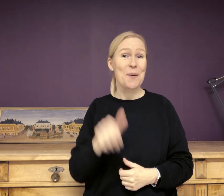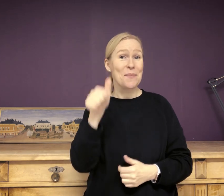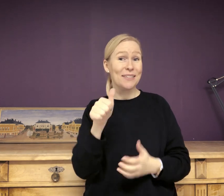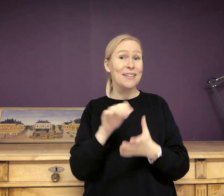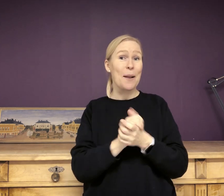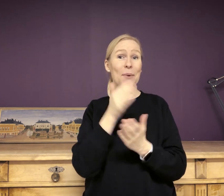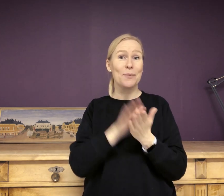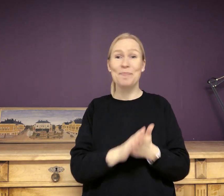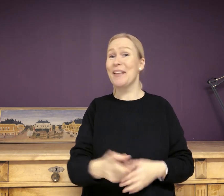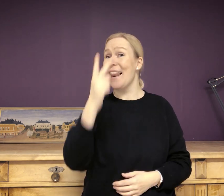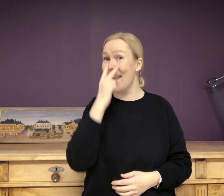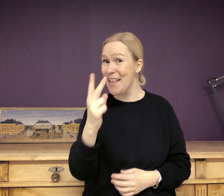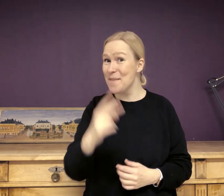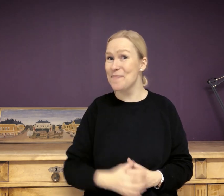Nähdään siis helmikuun 9. päivä!